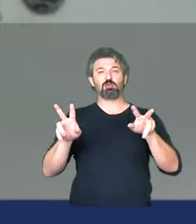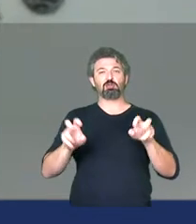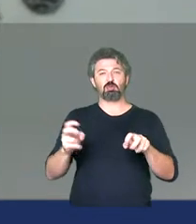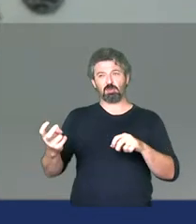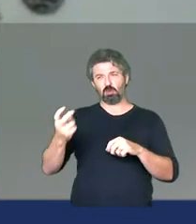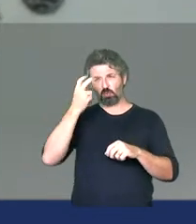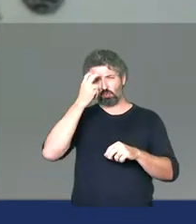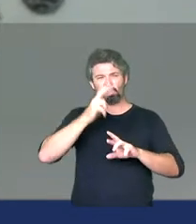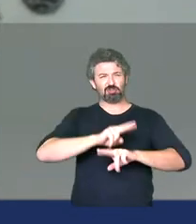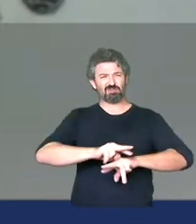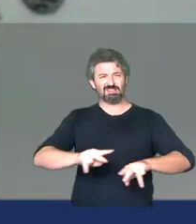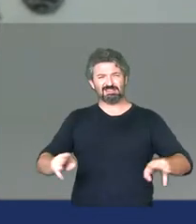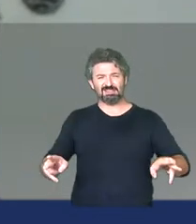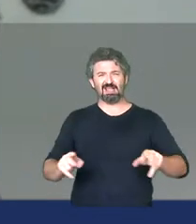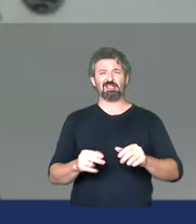ESSA BANDEIRA DA QUESTÃO DO GÊNERO E CULTURA, DA